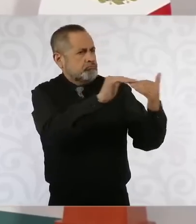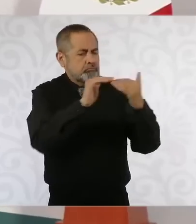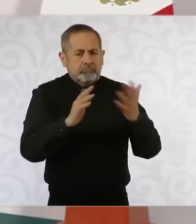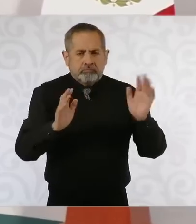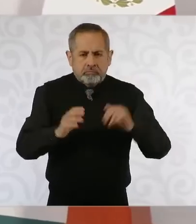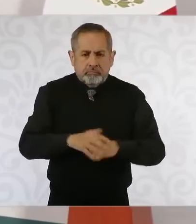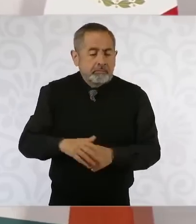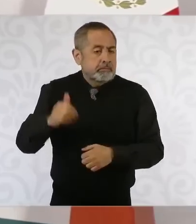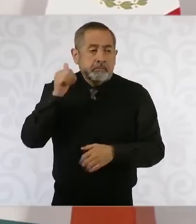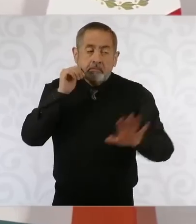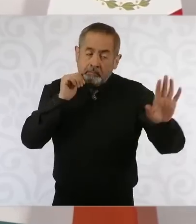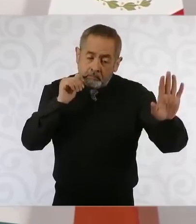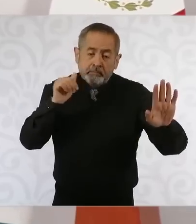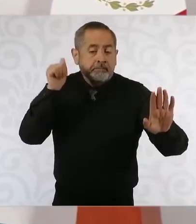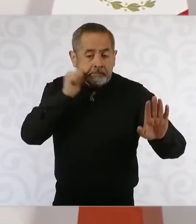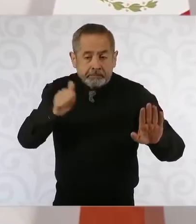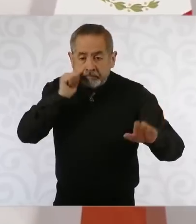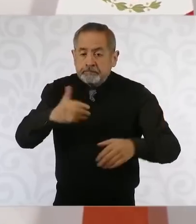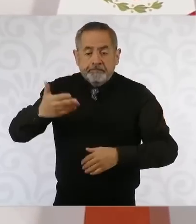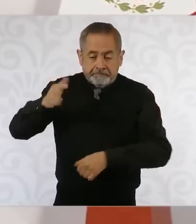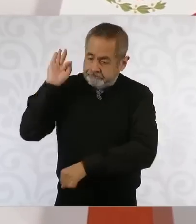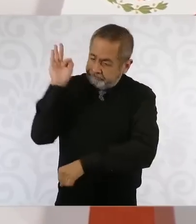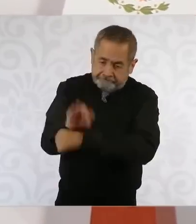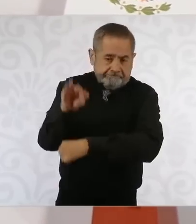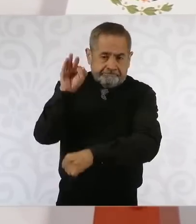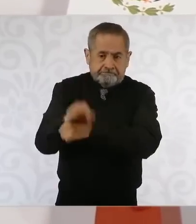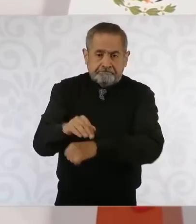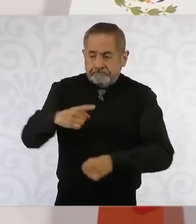vamos a defender a nuestros hermanos y hermanas que están en los Estados